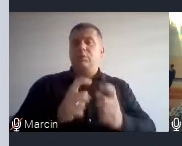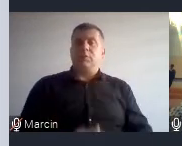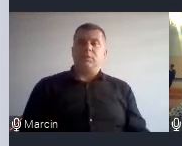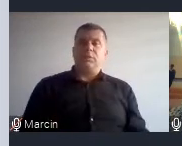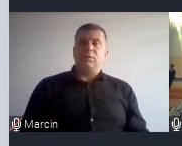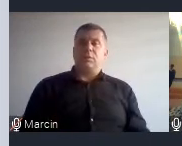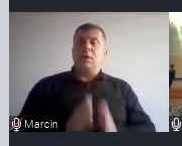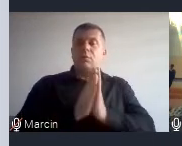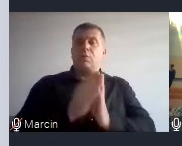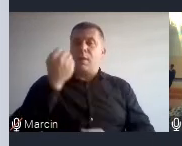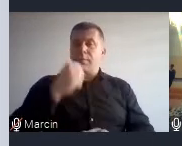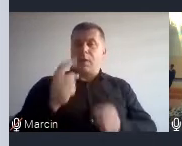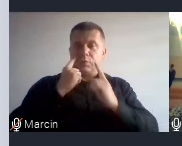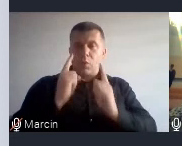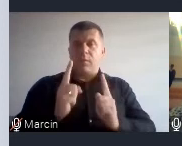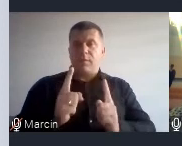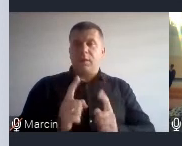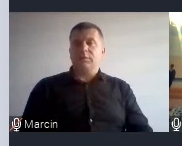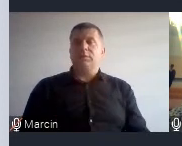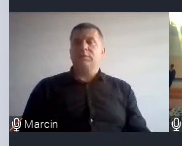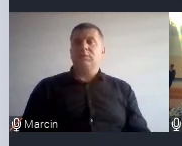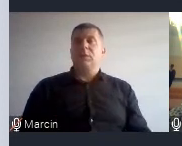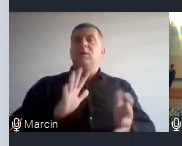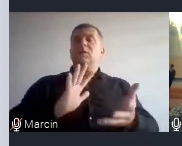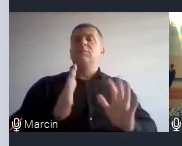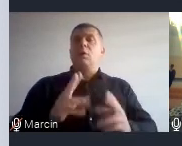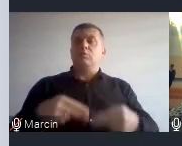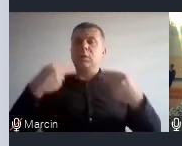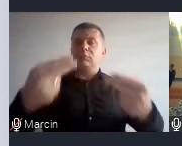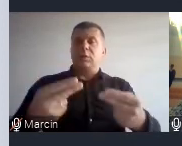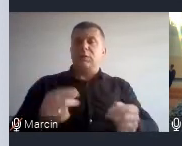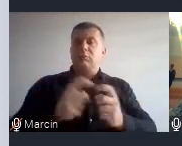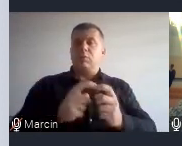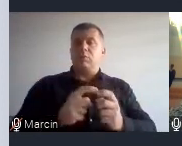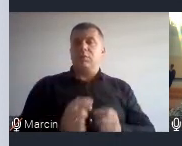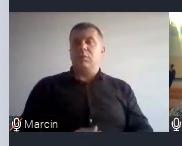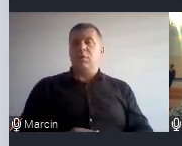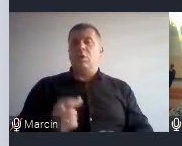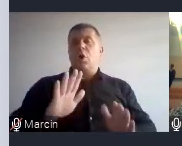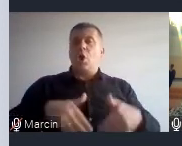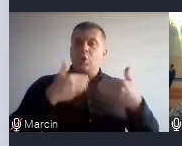Proszę bardzo uważać na sposób przyznawania punktów: czy to na podstawie oświadczenia –